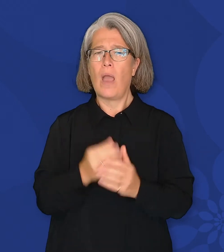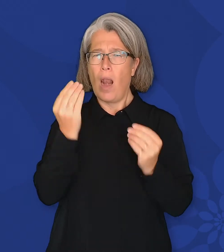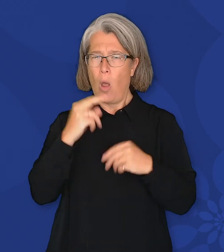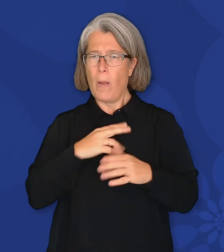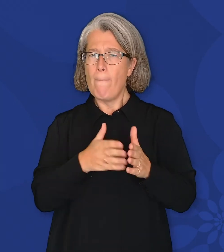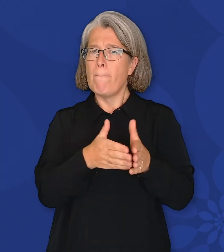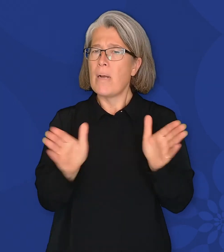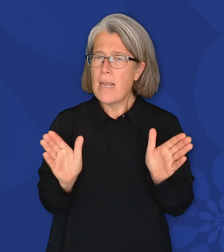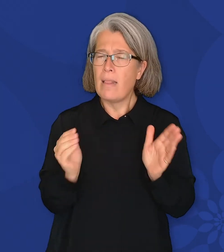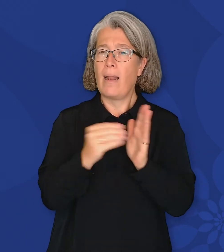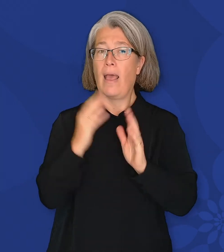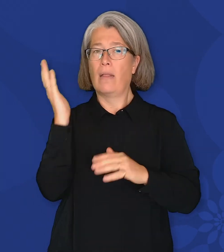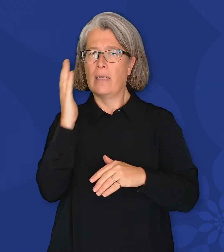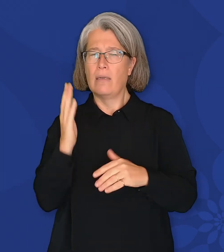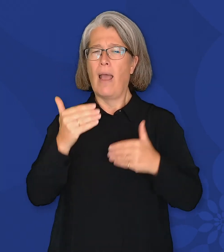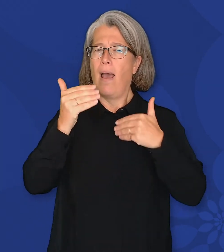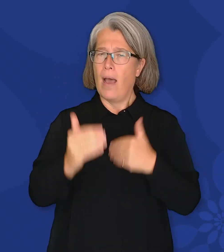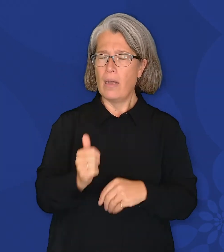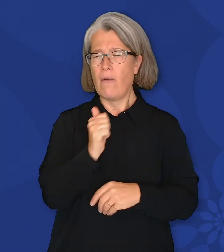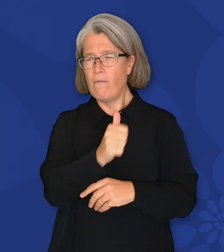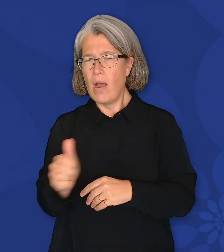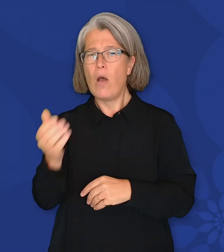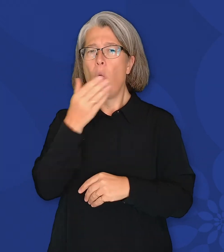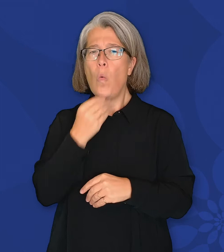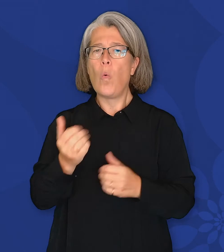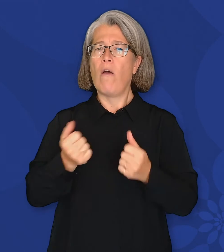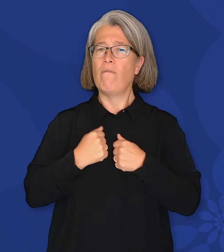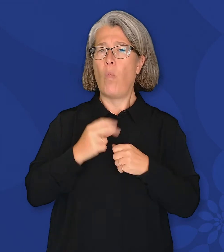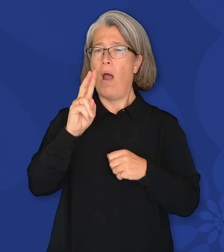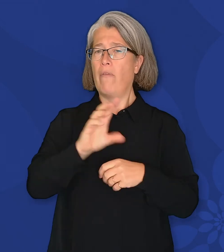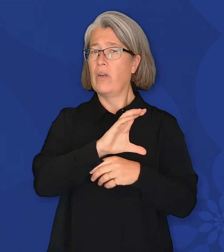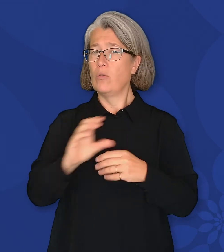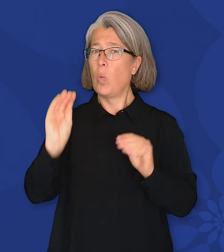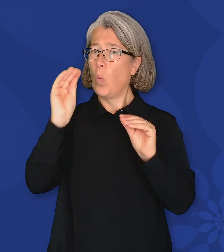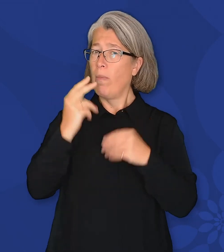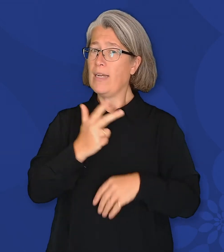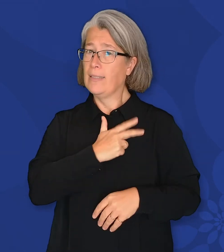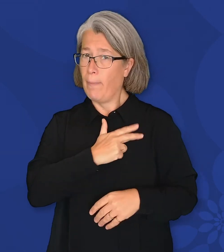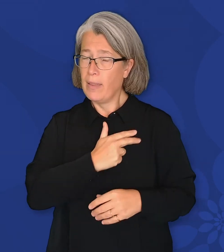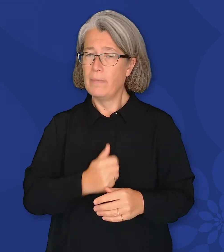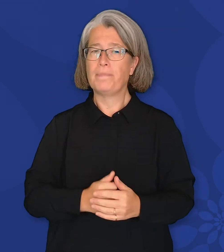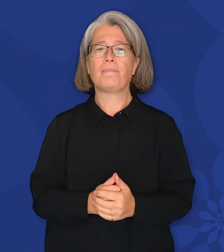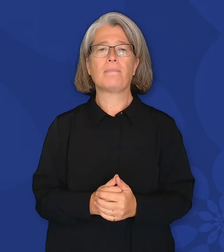I och med att läroplikten utvidgas garanteras varje ung person en examen på andra stadiet."